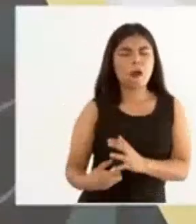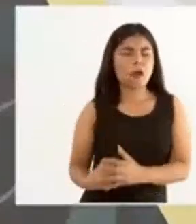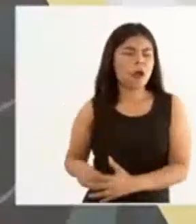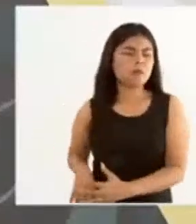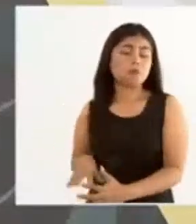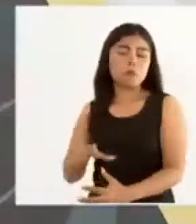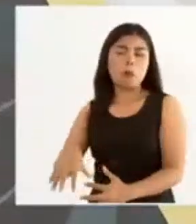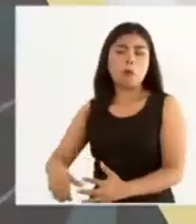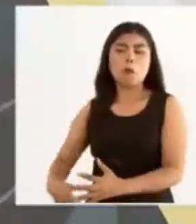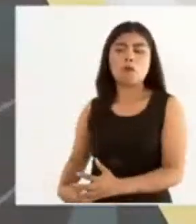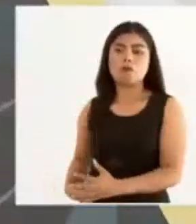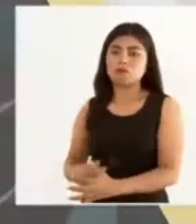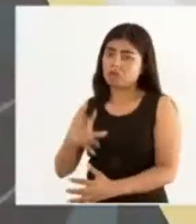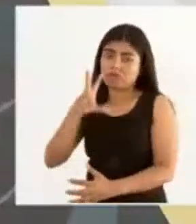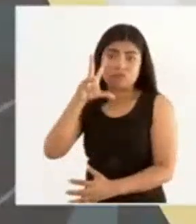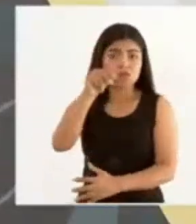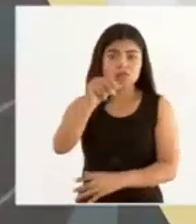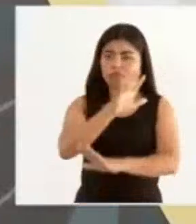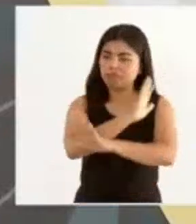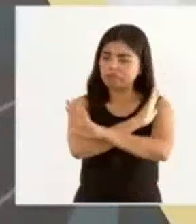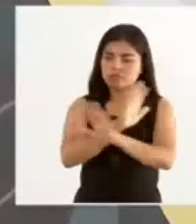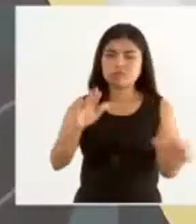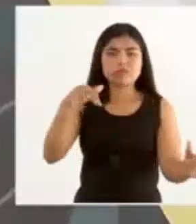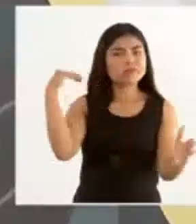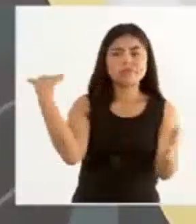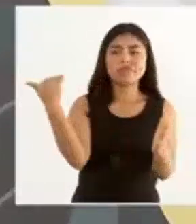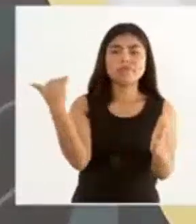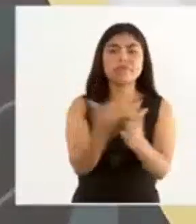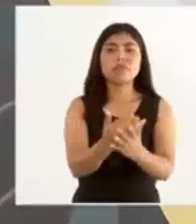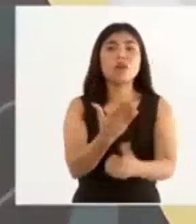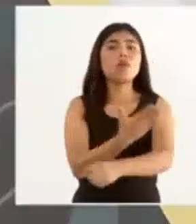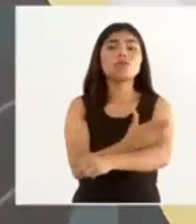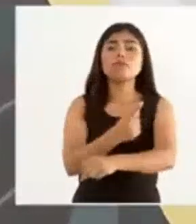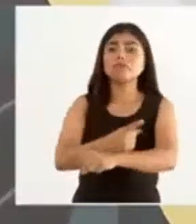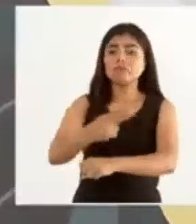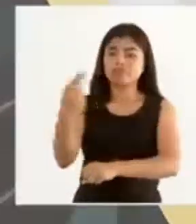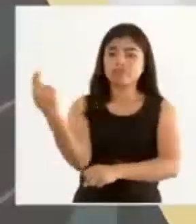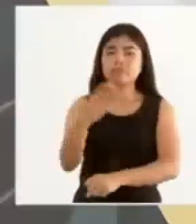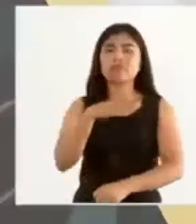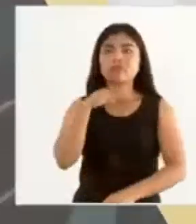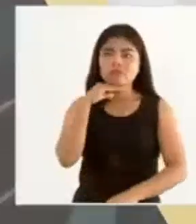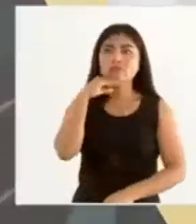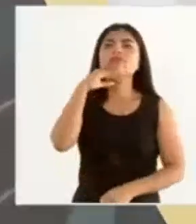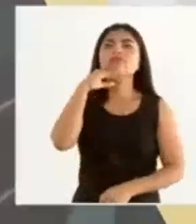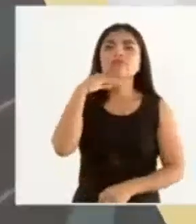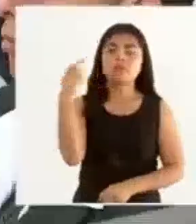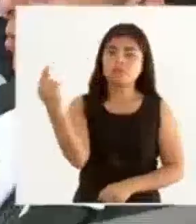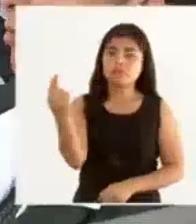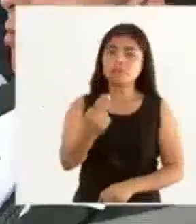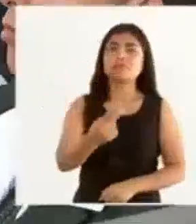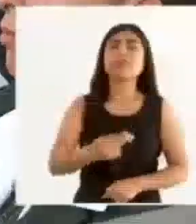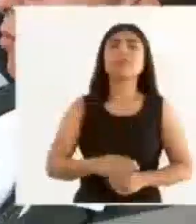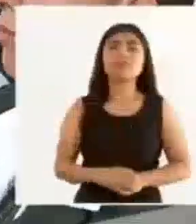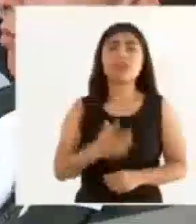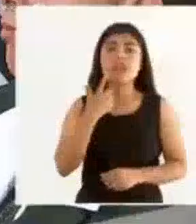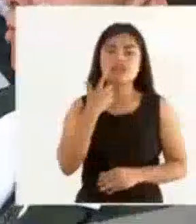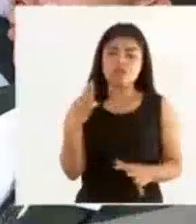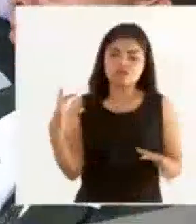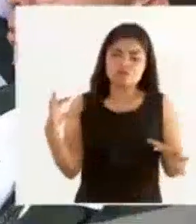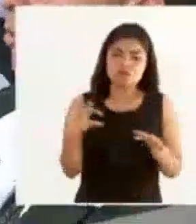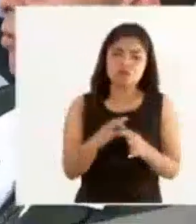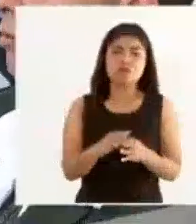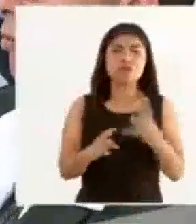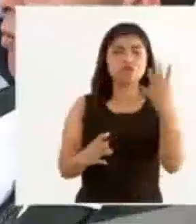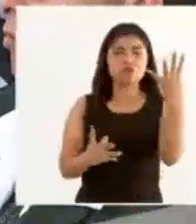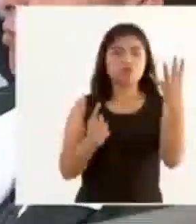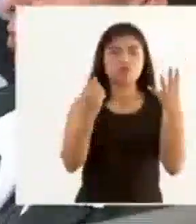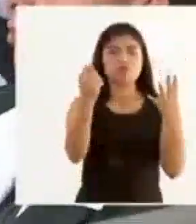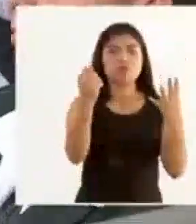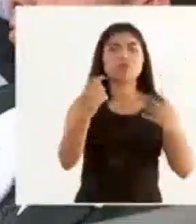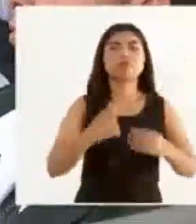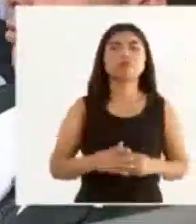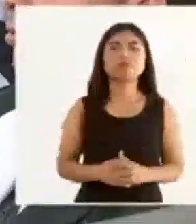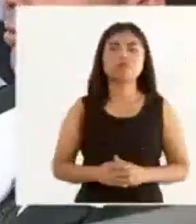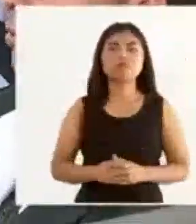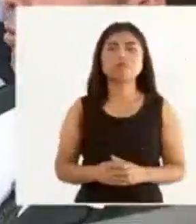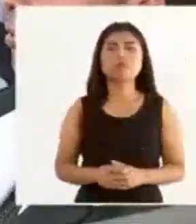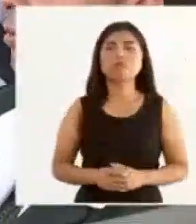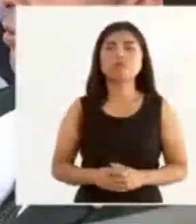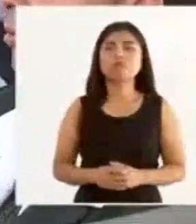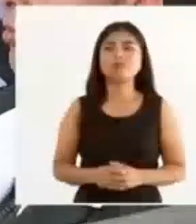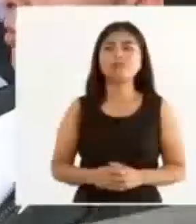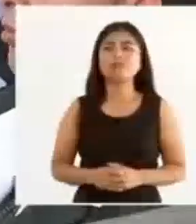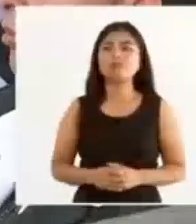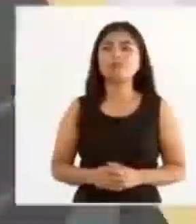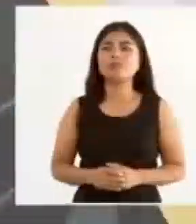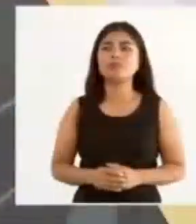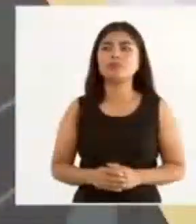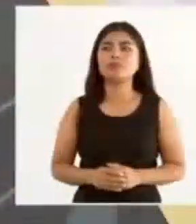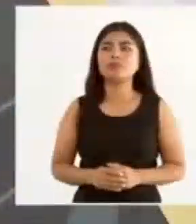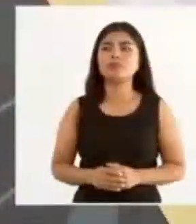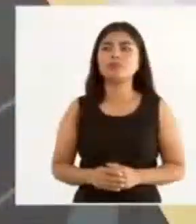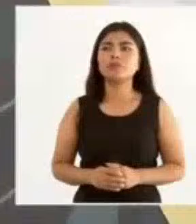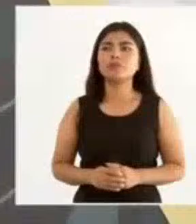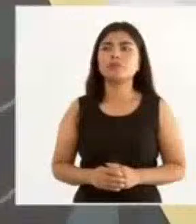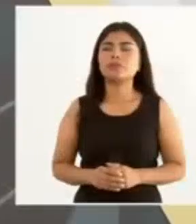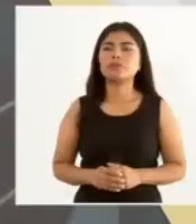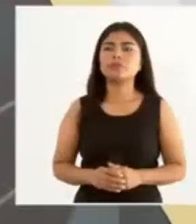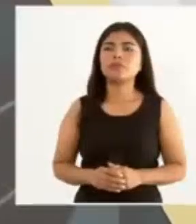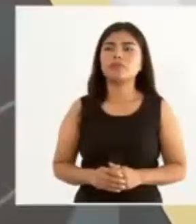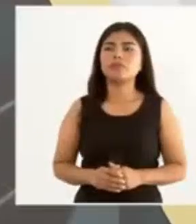funcionario. Eso se acabó. la honestidad al frente con la cuarta transformación de la vida pública.